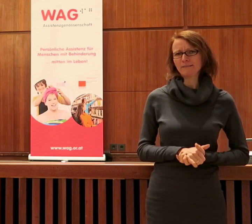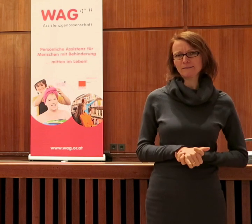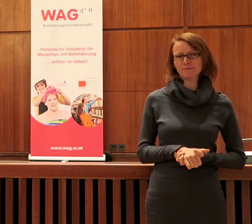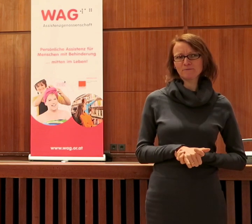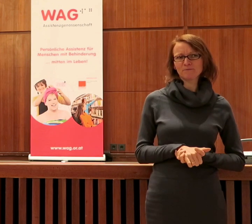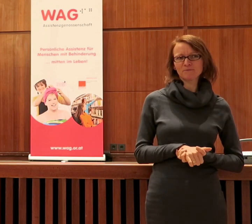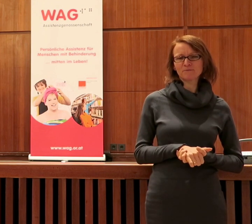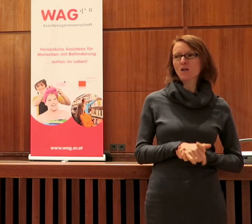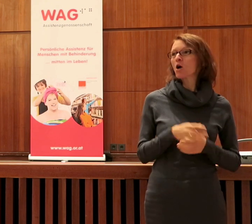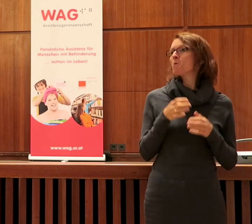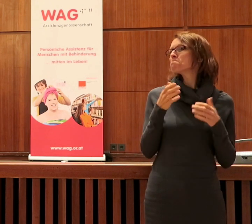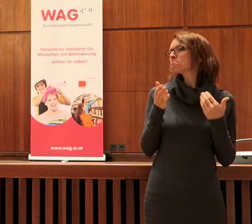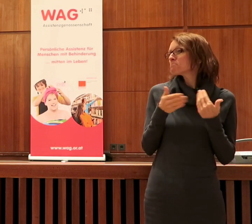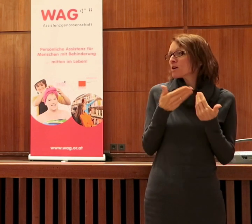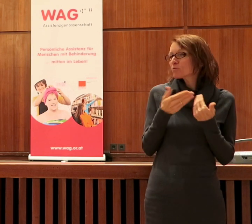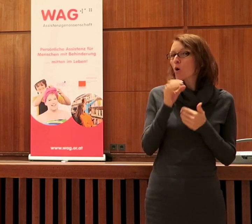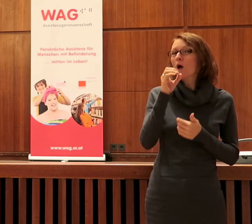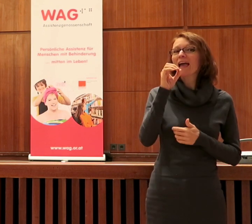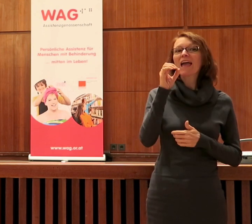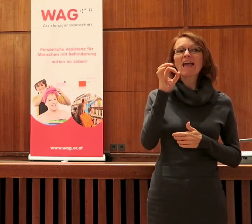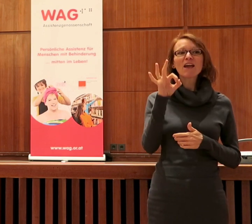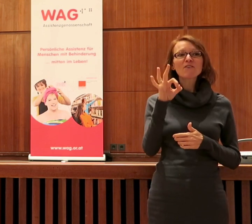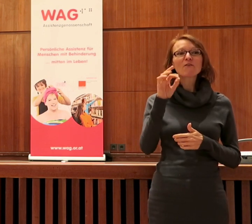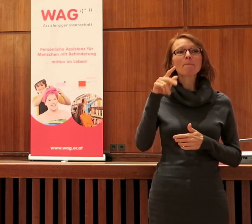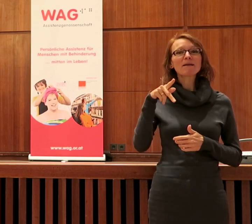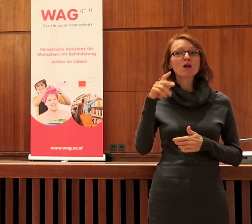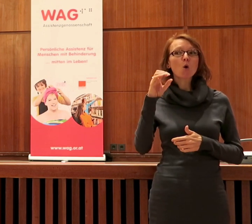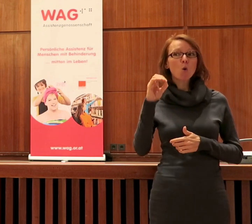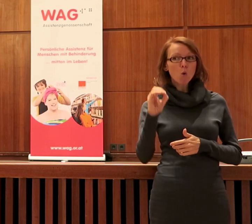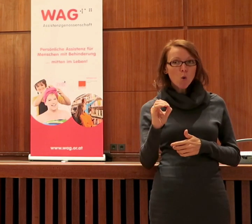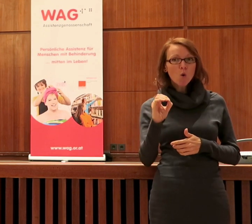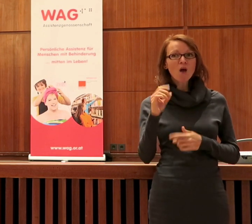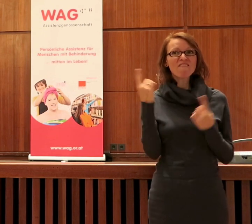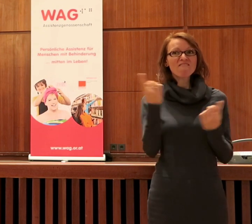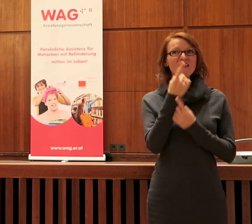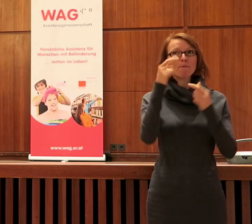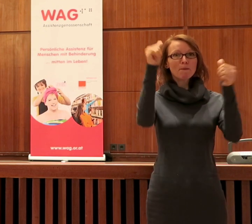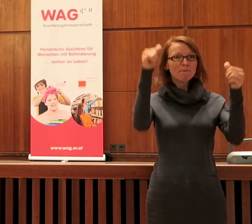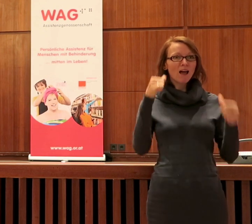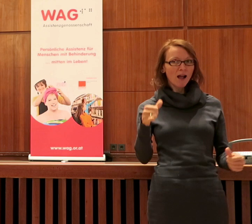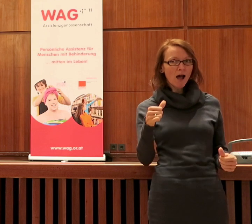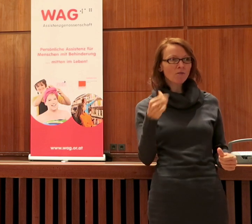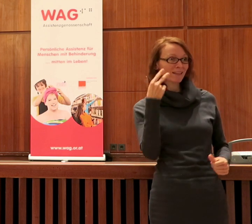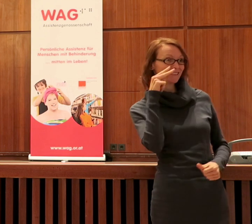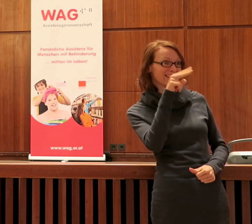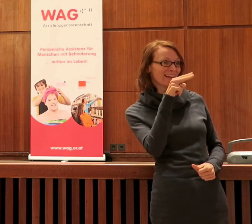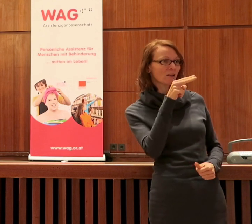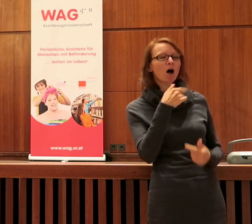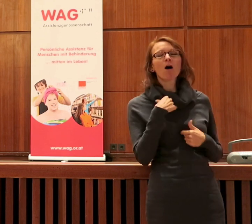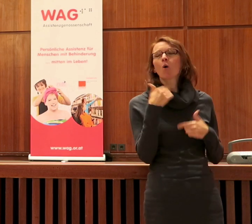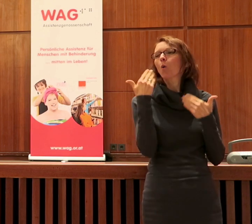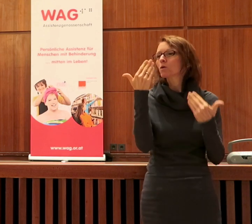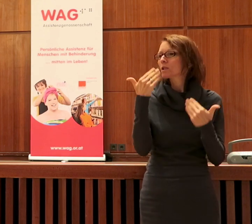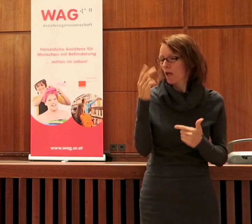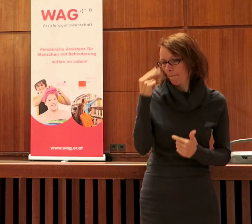Also speziell wenn ich an FPÖ Werbeplakate denke, empfinde ich das Blind sein durchaus als Segen. Braucht man sich den Blödsinn nicht durchlesen.